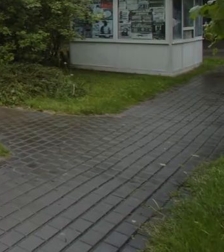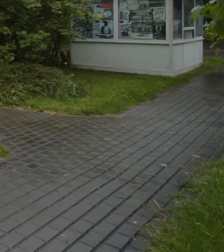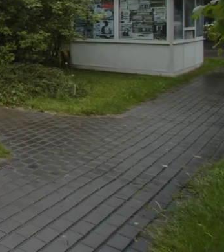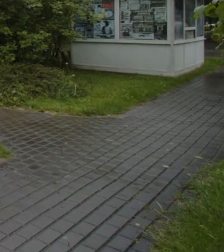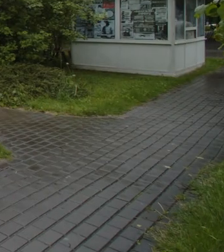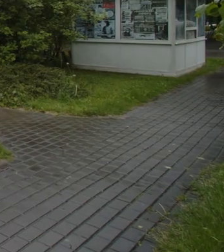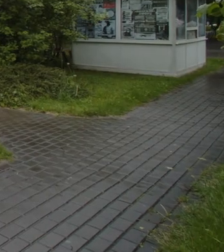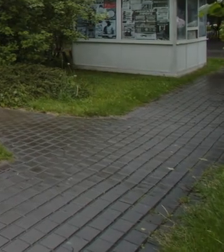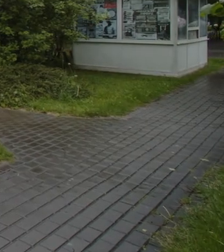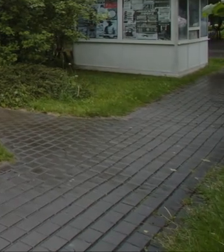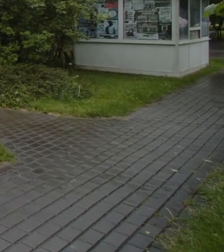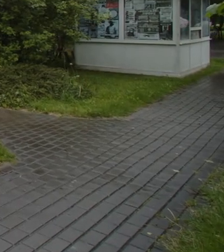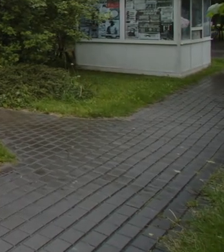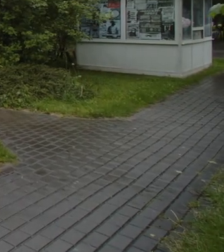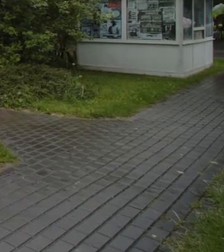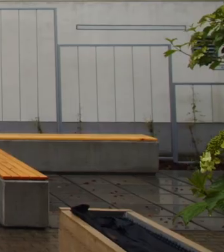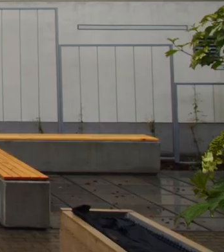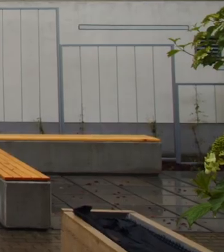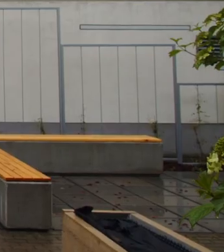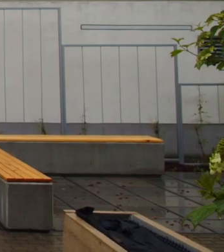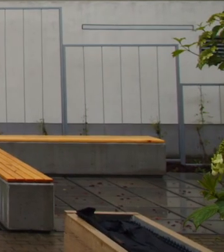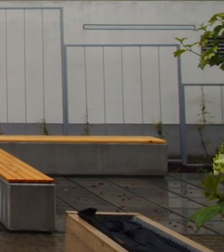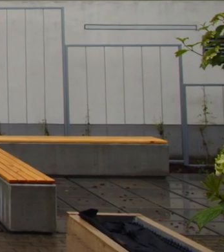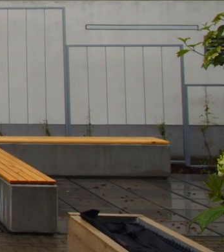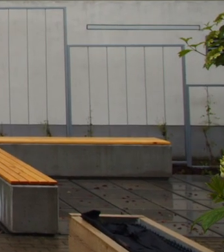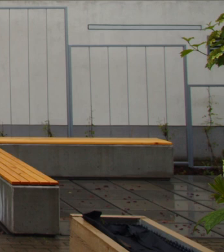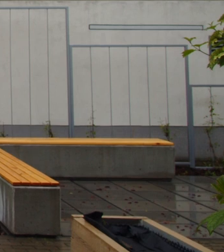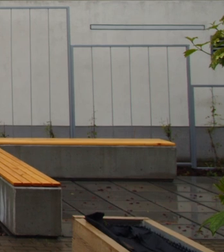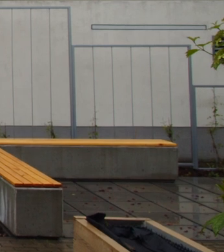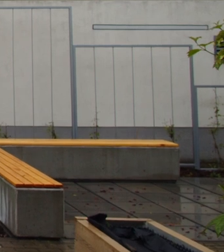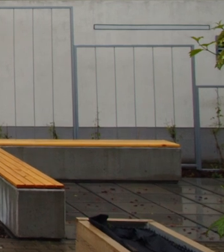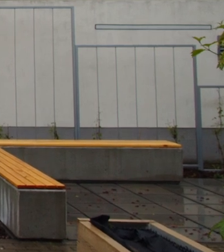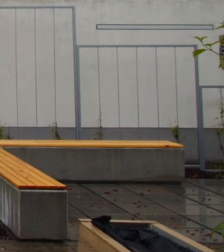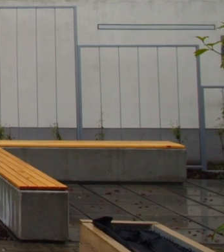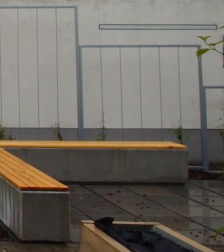Na lewo od chodnika jest słup ogłoszeniowy. Drzwi wejściowe są jednoskrzydłowe, przeszklone.